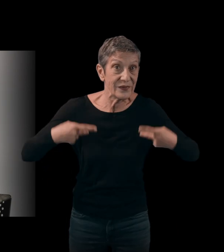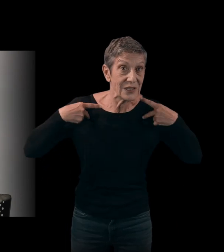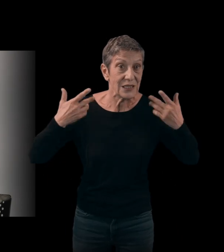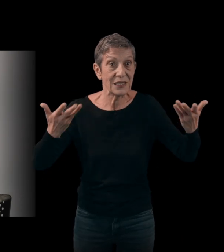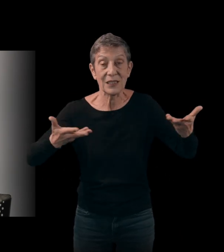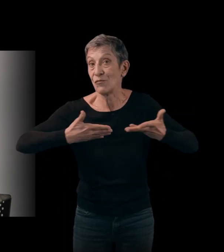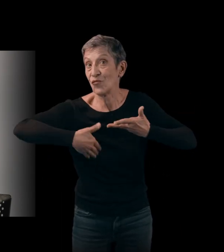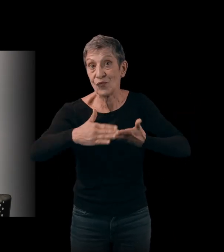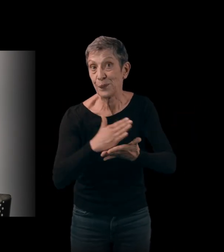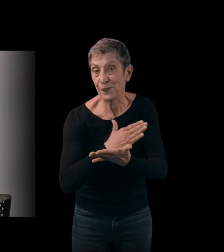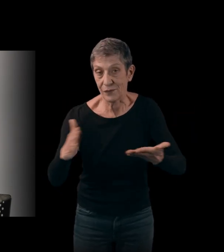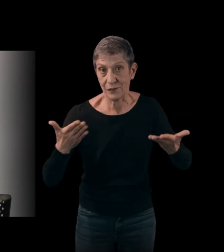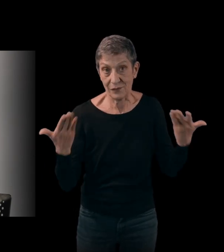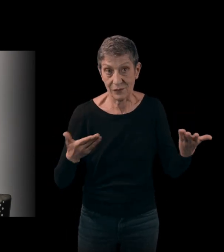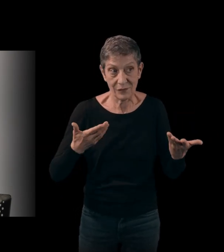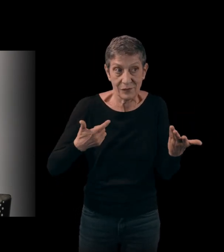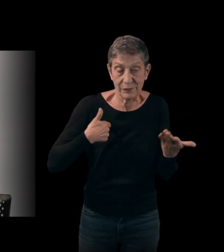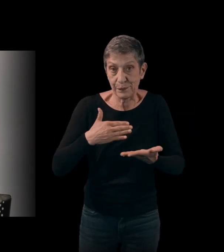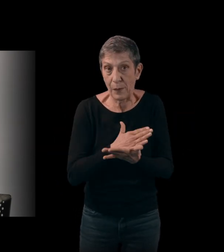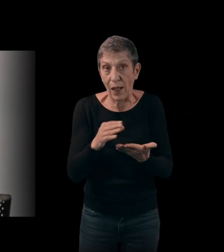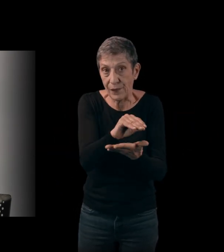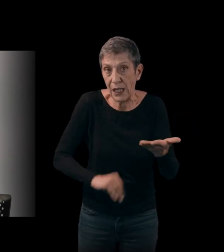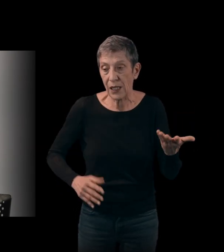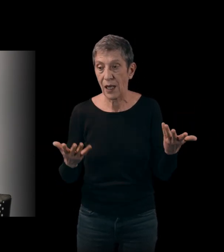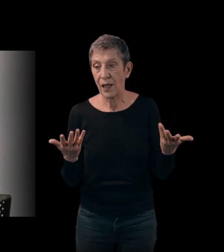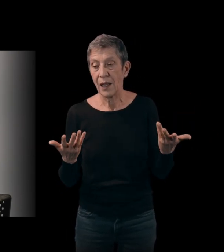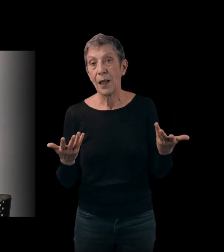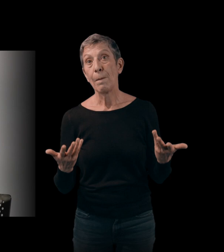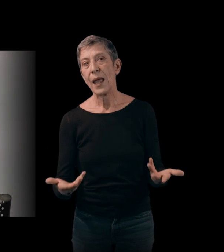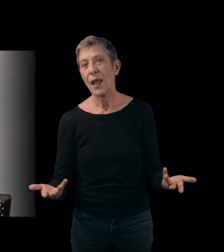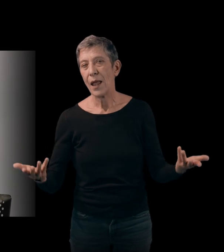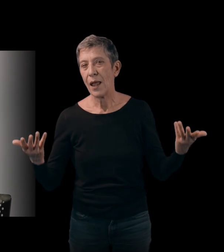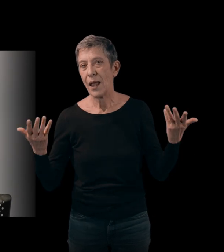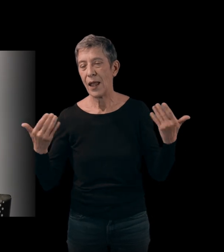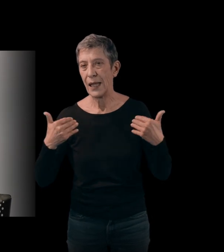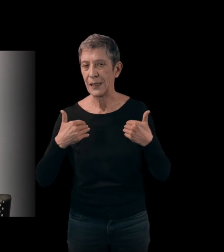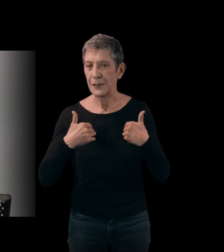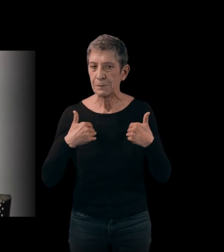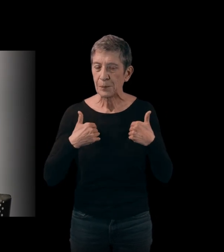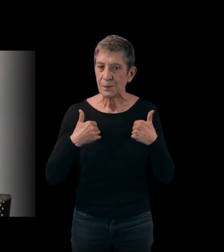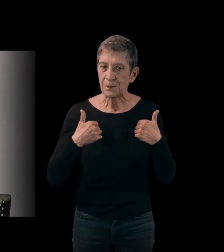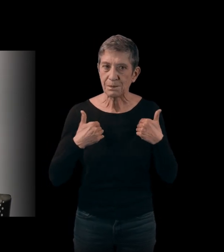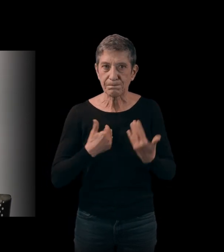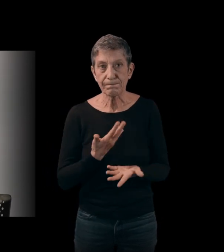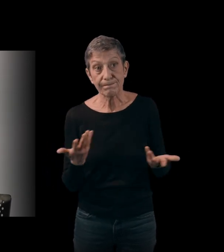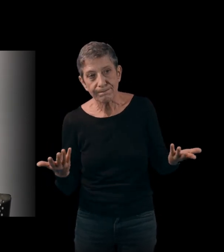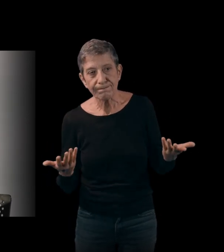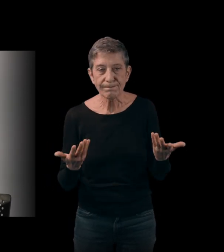Et puis, j'ai eu du mal à écrire assez vite.